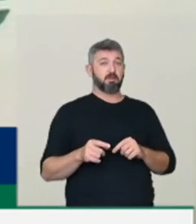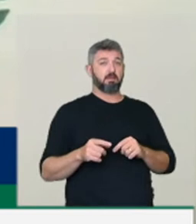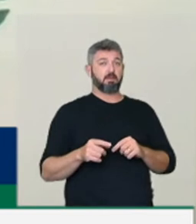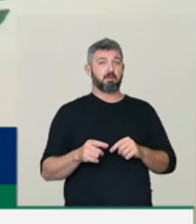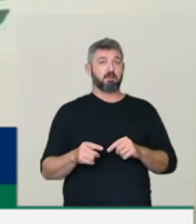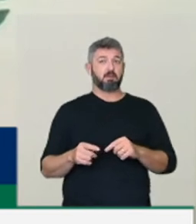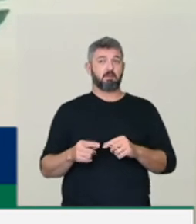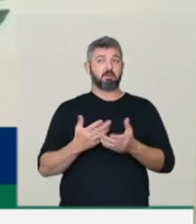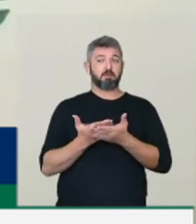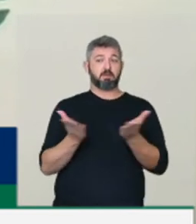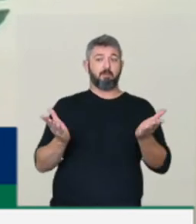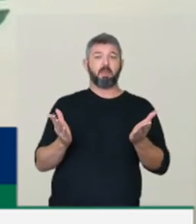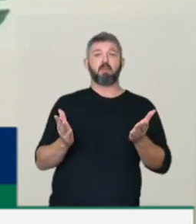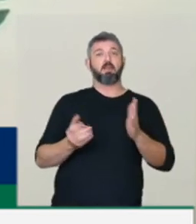NÓS ESTAMOS PERDENDO MUITOS PROFISSIONAIS PARA O COVID.